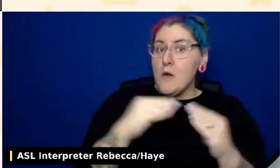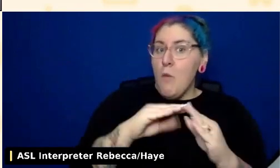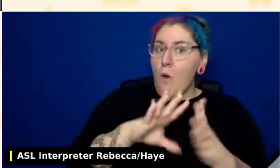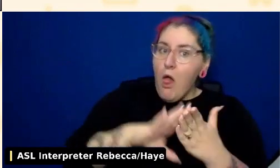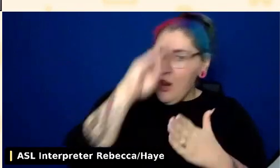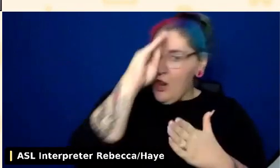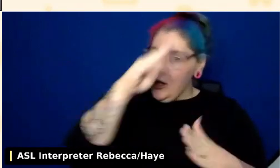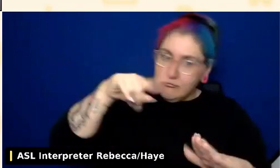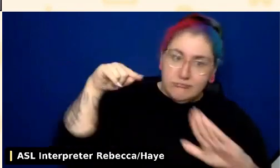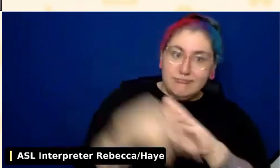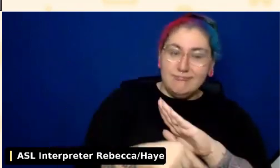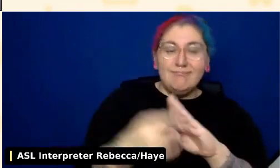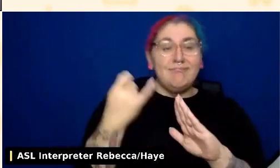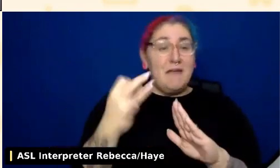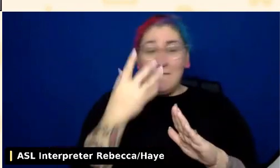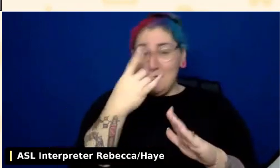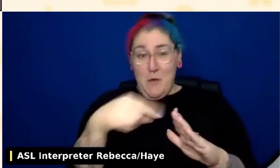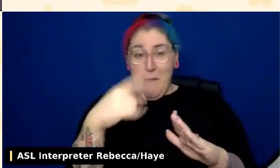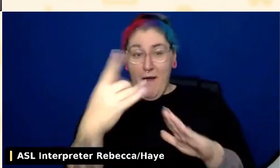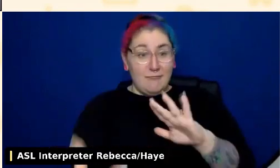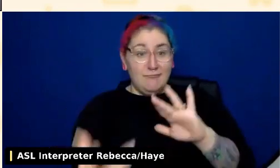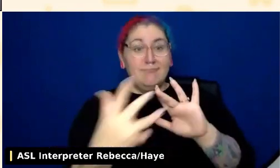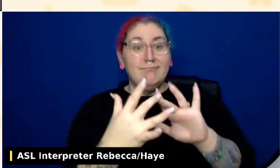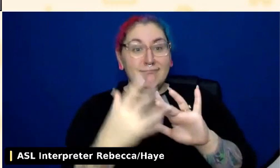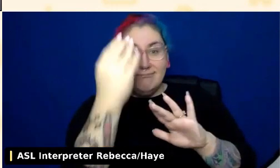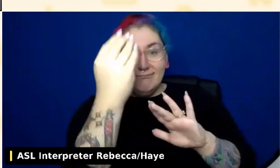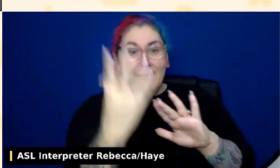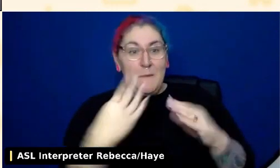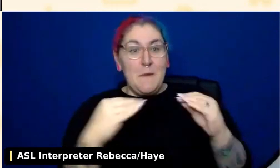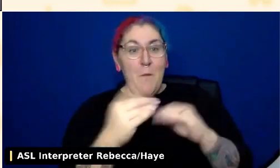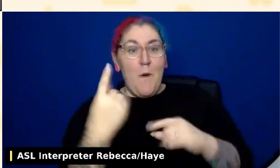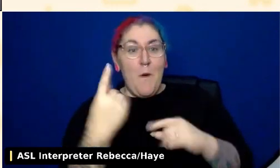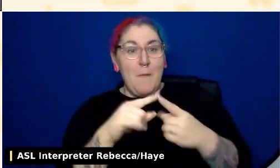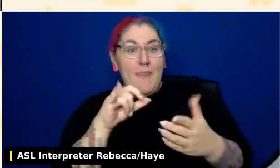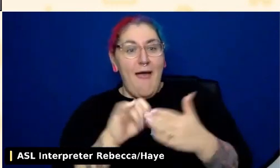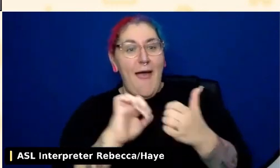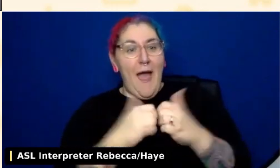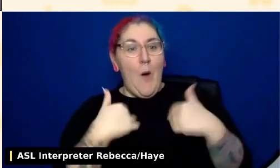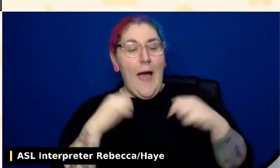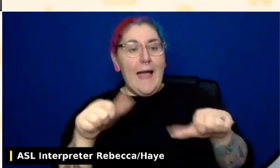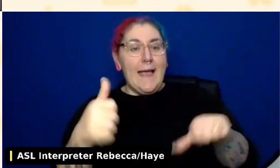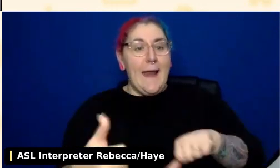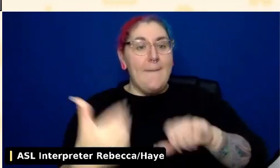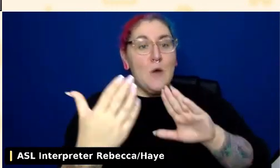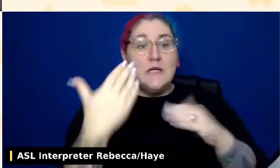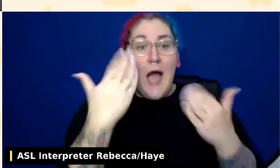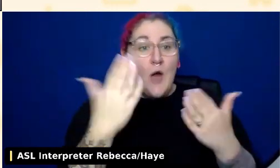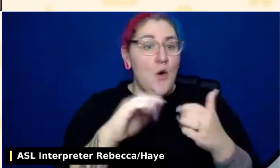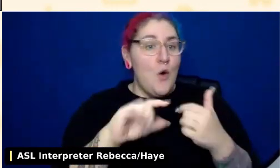y puedo estar un poco más informado sobre cómo abordarlo. Realmente no sé mucho al respecto. ¿Es una biblioteca de animación?